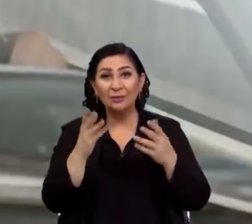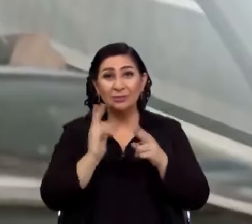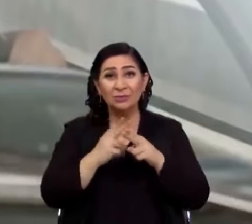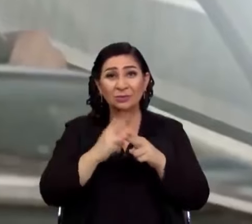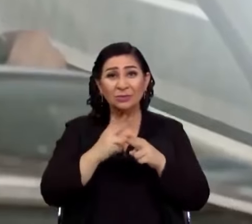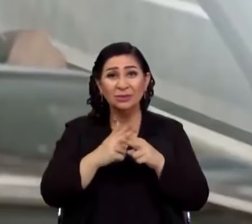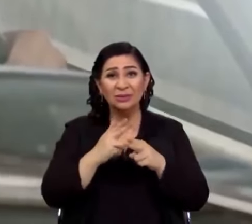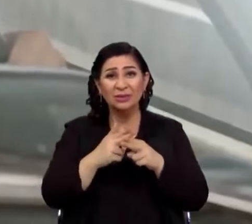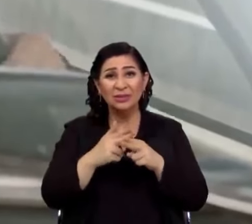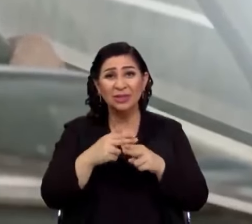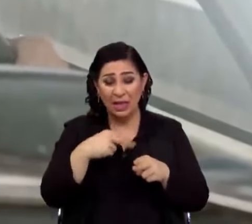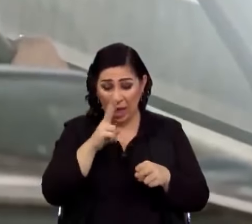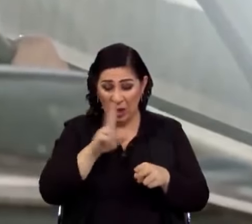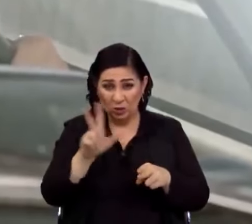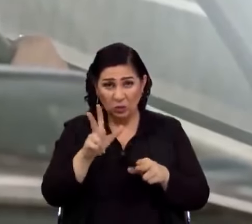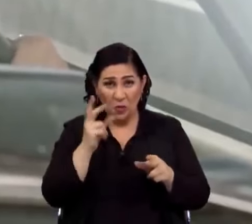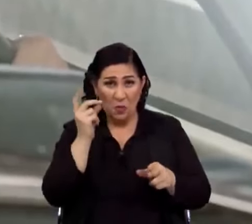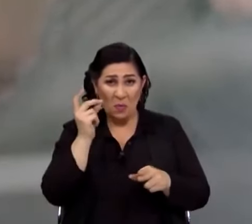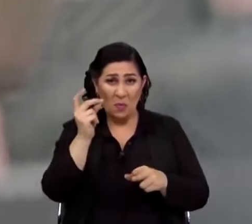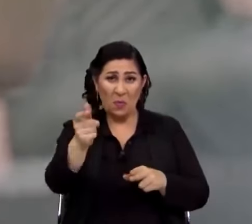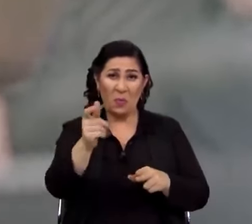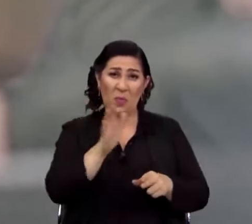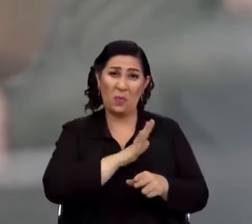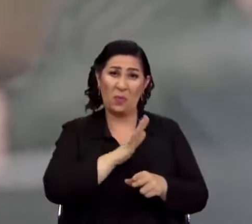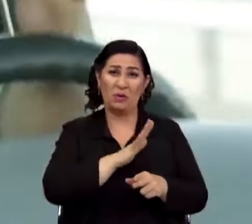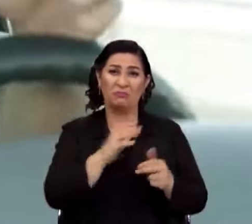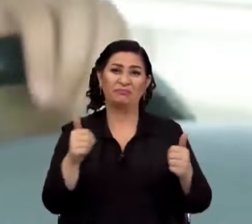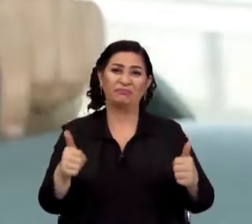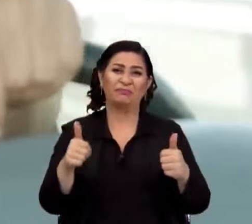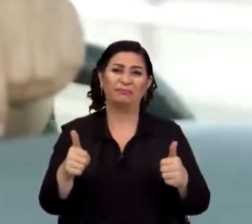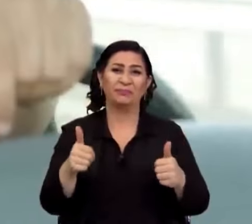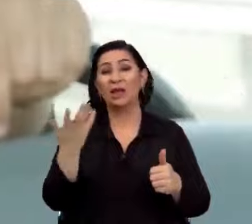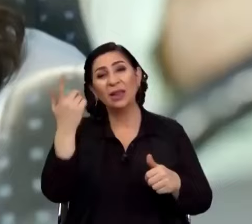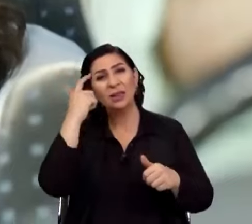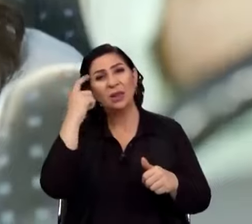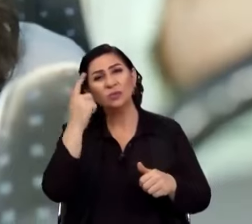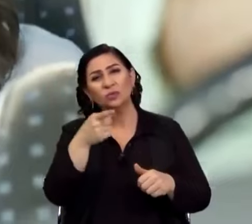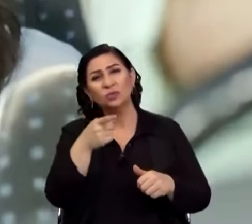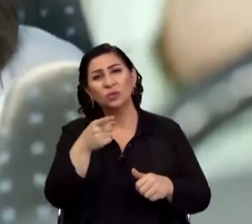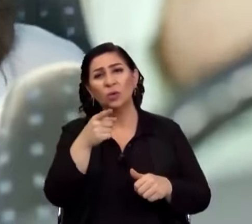altımızda 230 var ya yılan nereden tanıyorsun Sen sıy bu bir gün vurulmuş